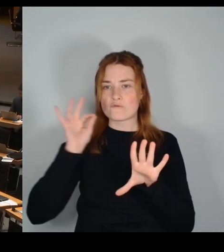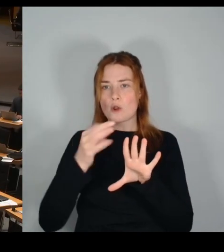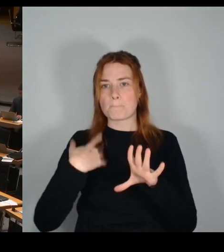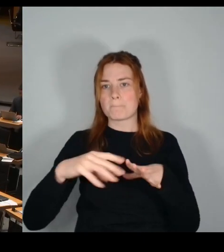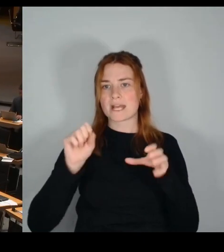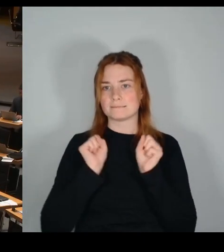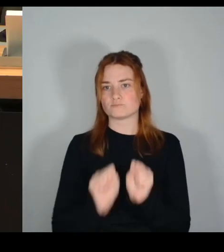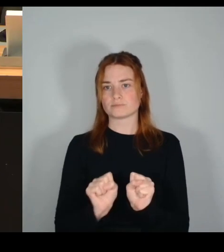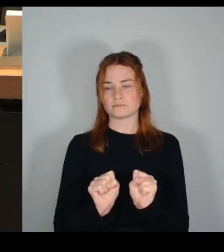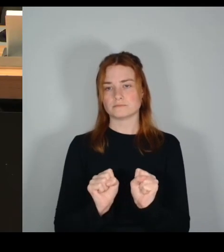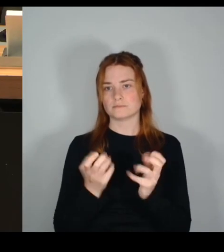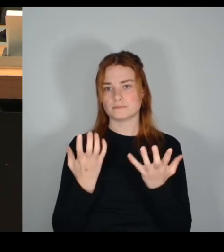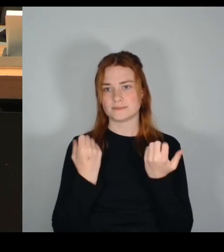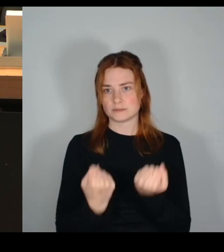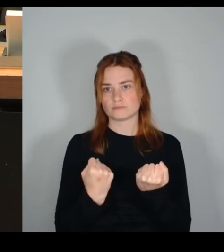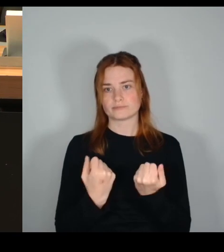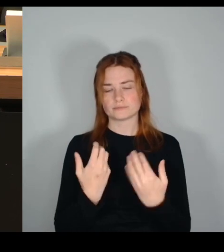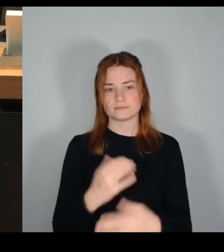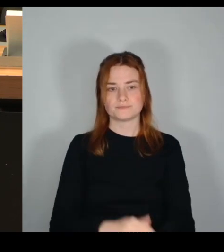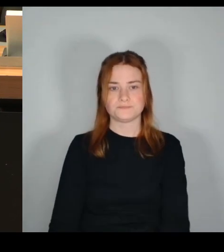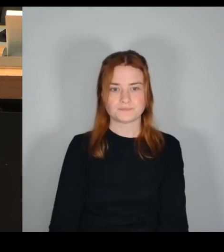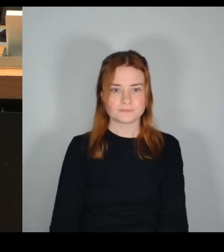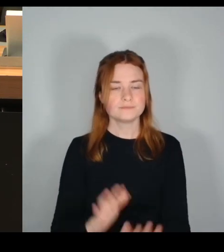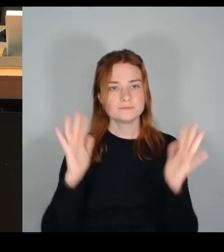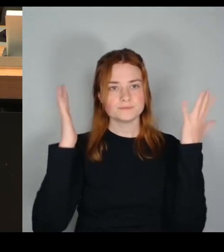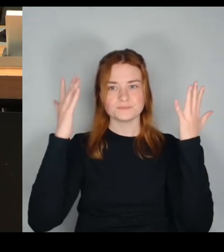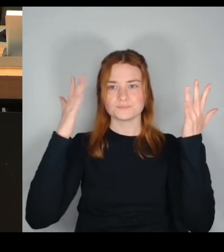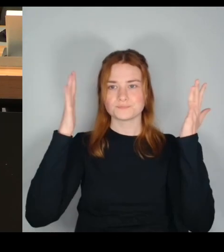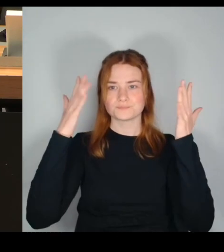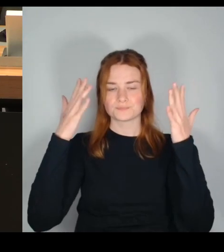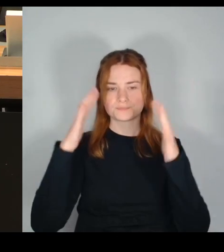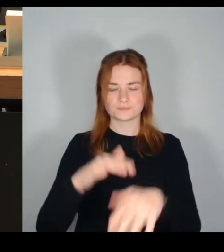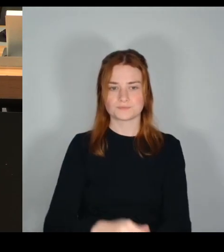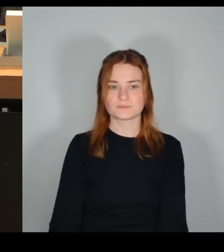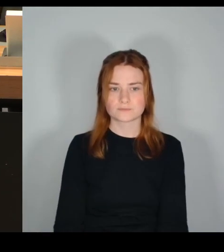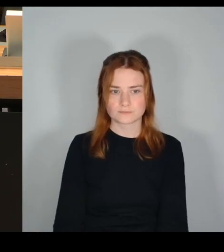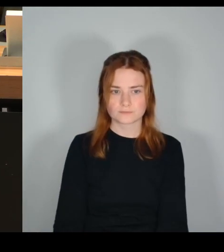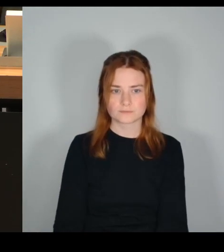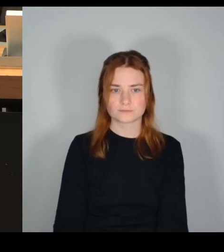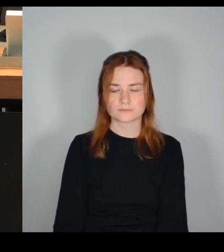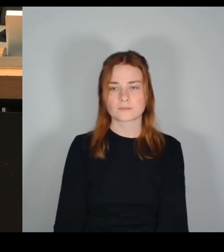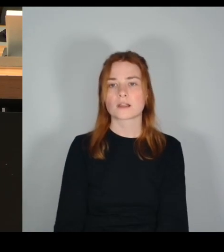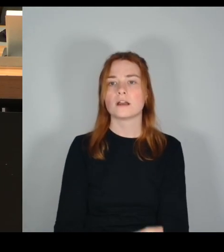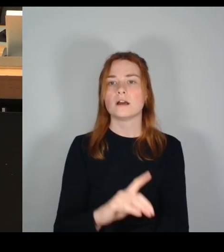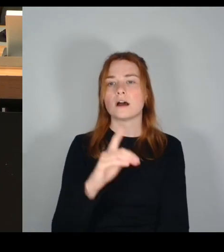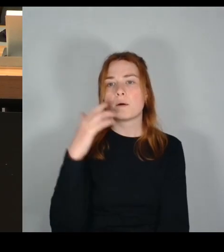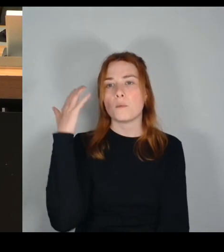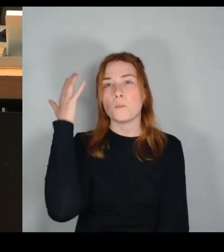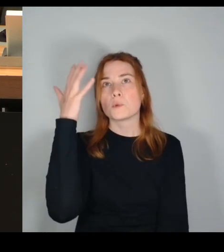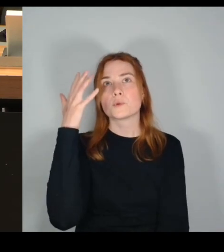Hartnäckig hält sich auch immer noch der Mythos, Atomkraft sei besonders günstig. Der Gegenteil Das Gegenteil ist der Fall.